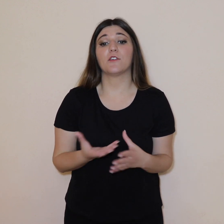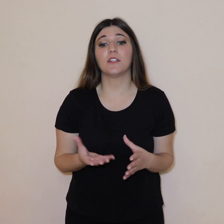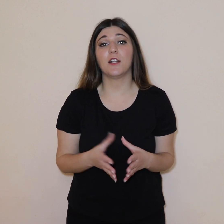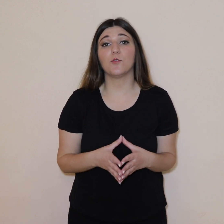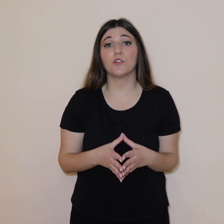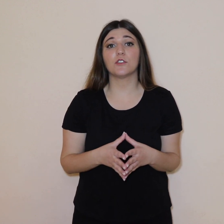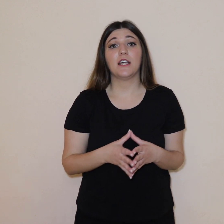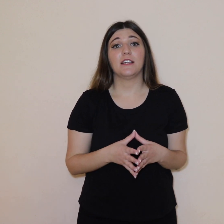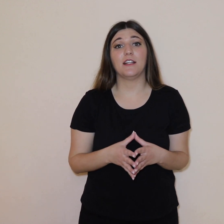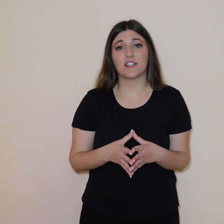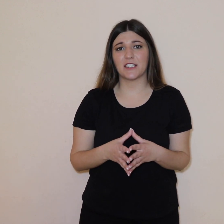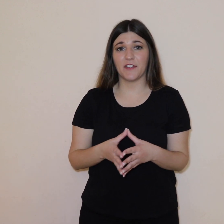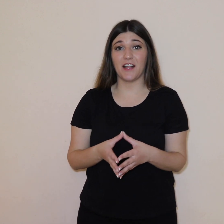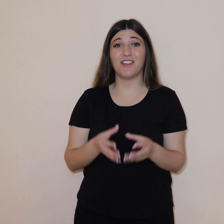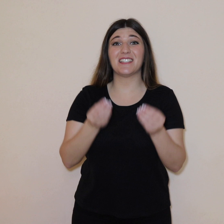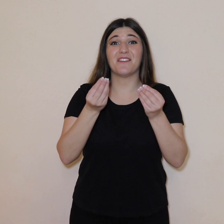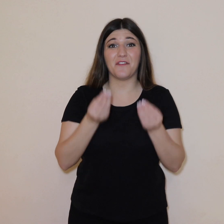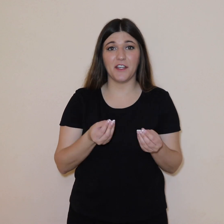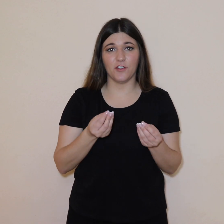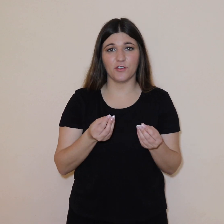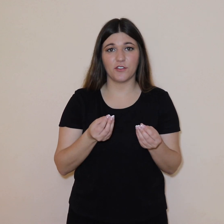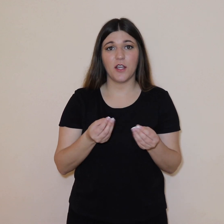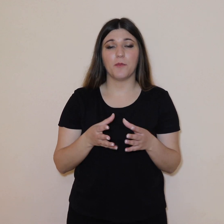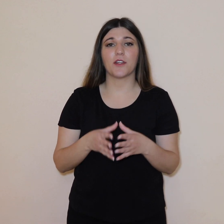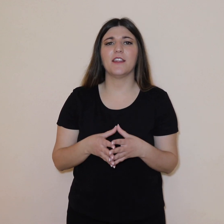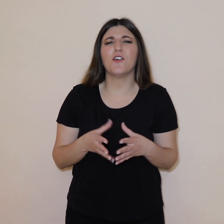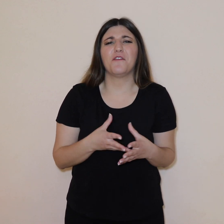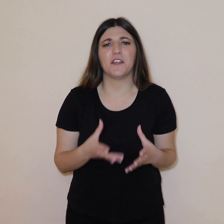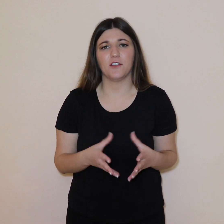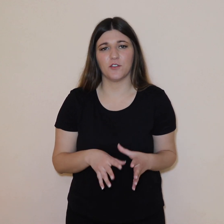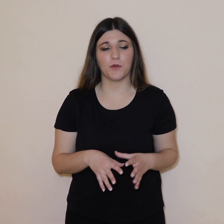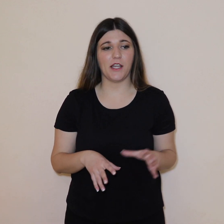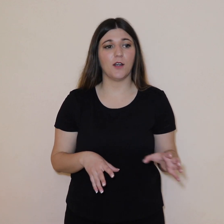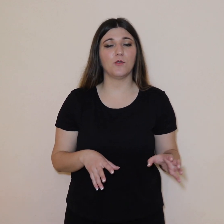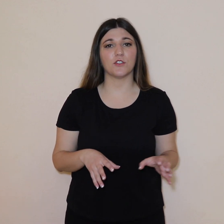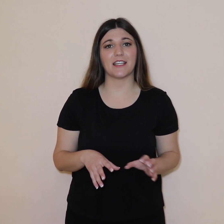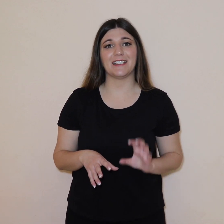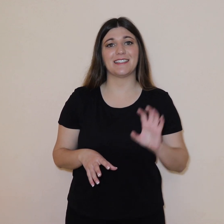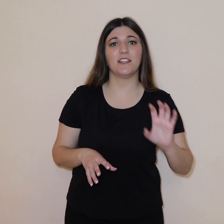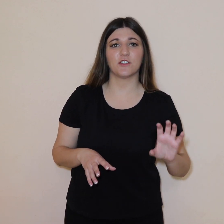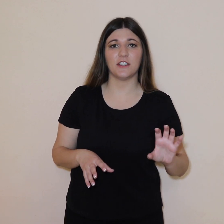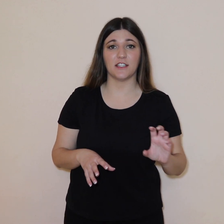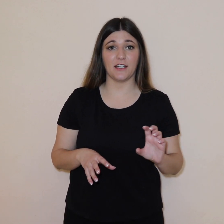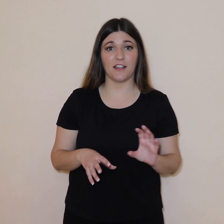algunos de los clasificadores fijos, porque digo fijos porque hay algunos que sí o si se tienen que